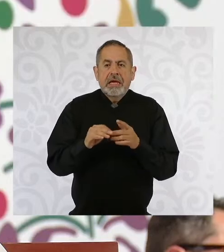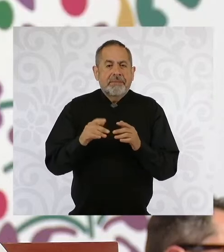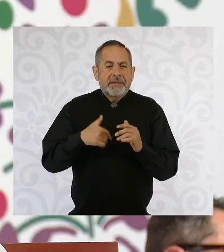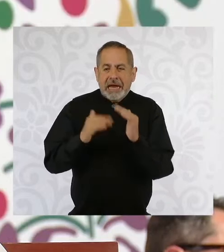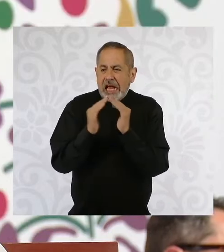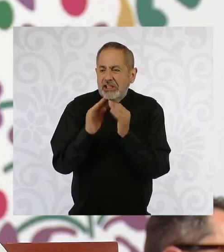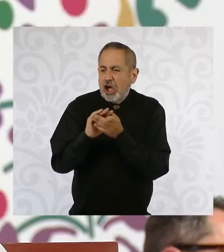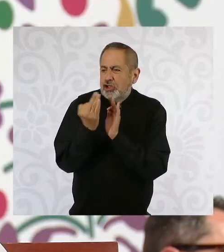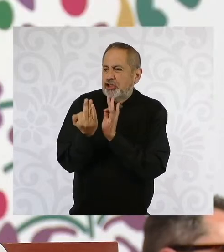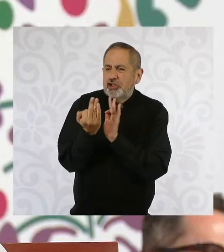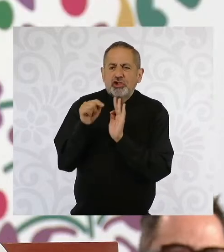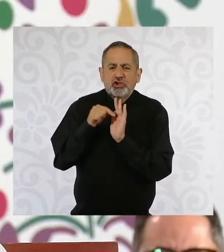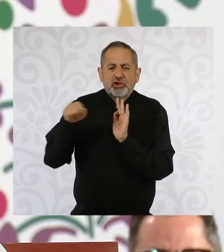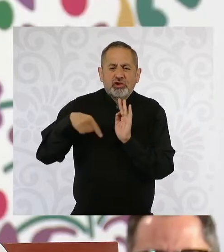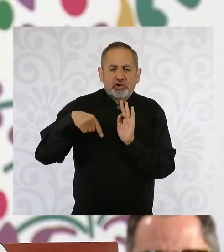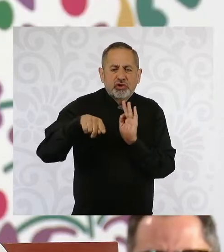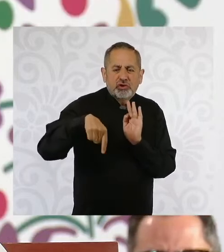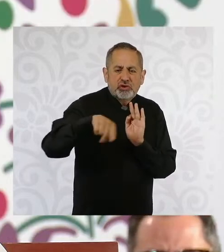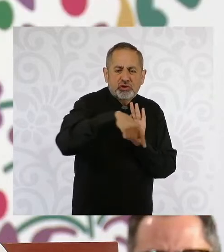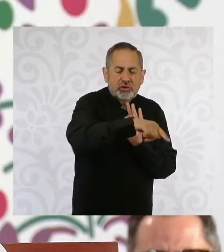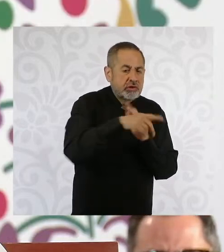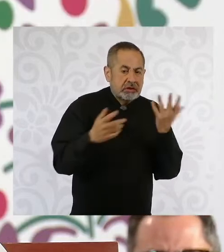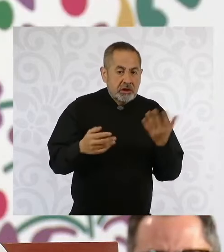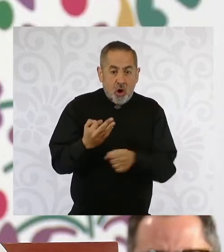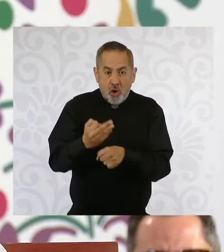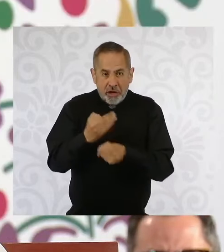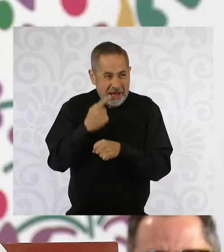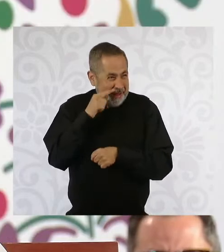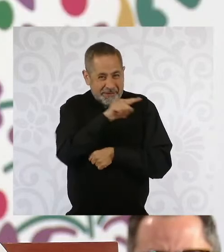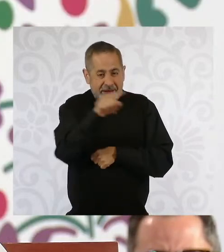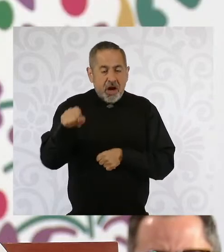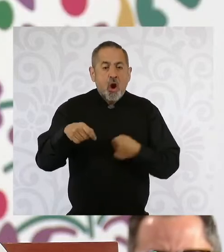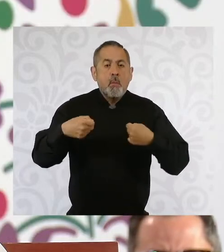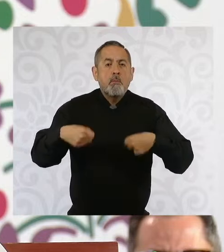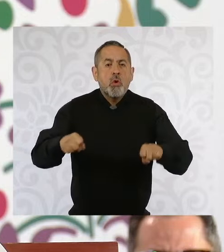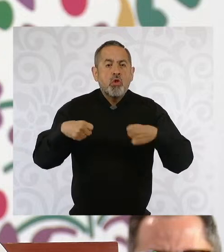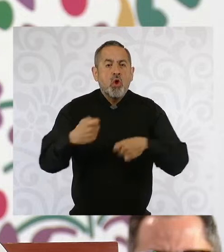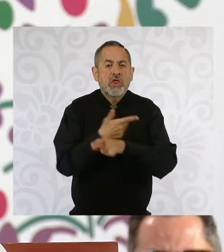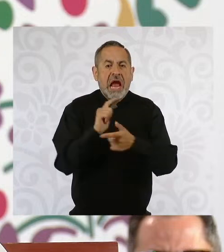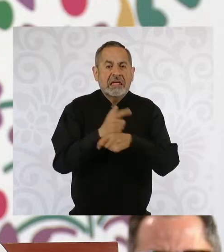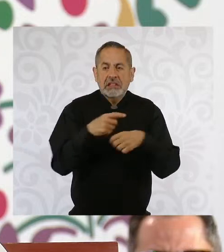hoy en día es atendida por los cientos de miles de mototaxis que operan en las distintas ciudades del